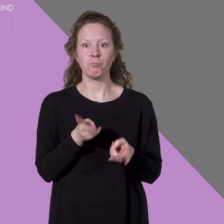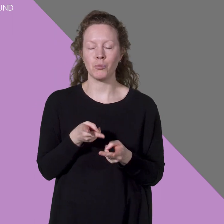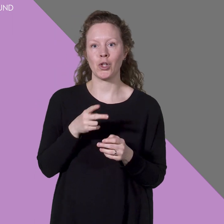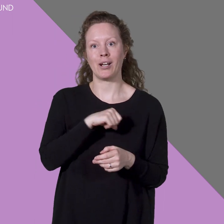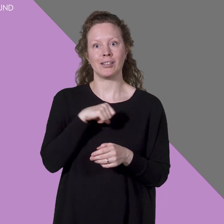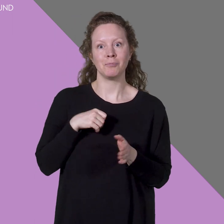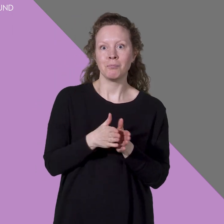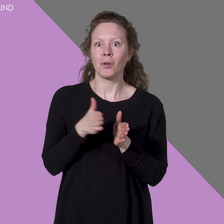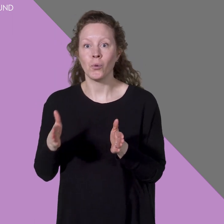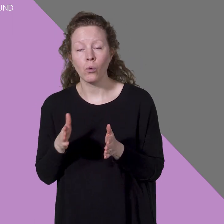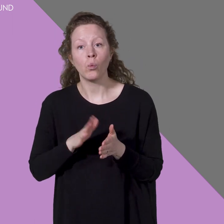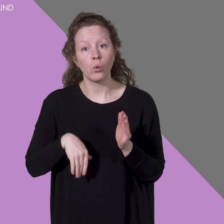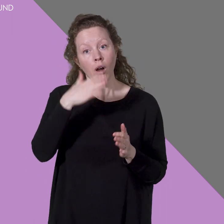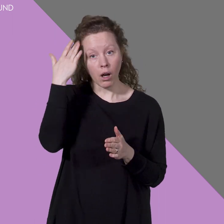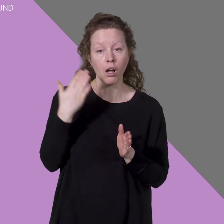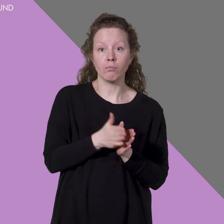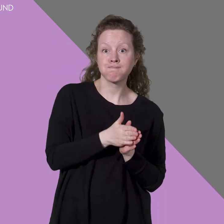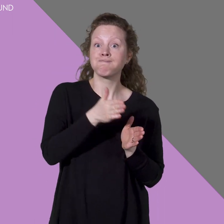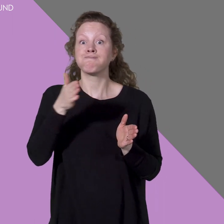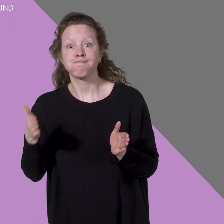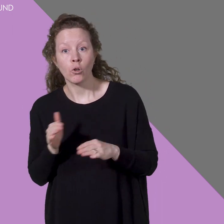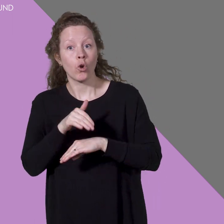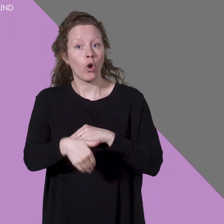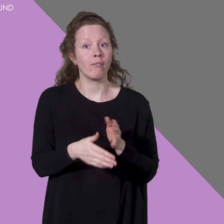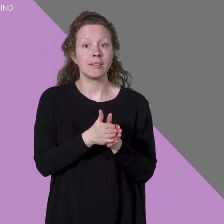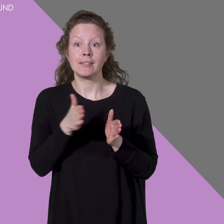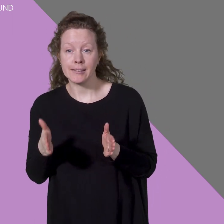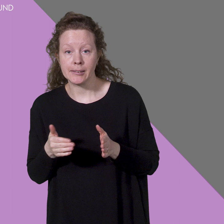och regeringsperioderna, utan ha ett längre framtidsperspektiv.